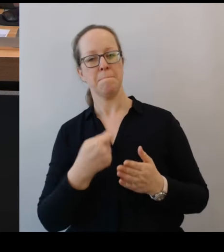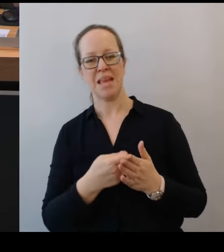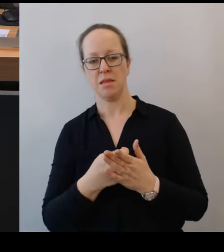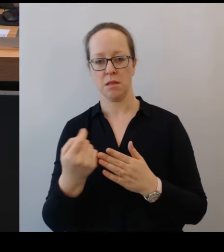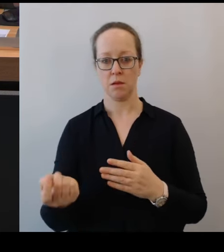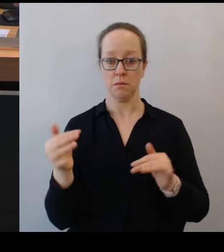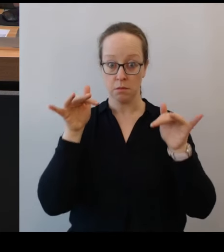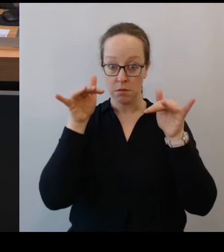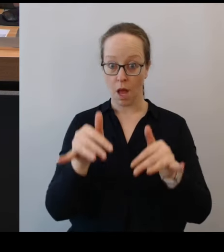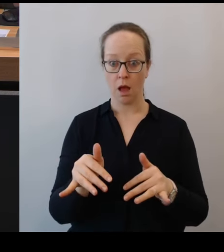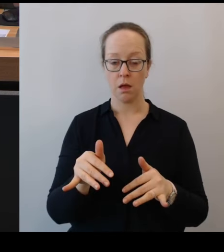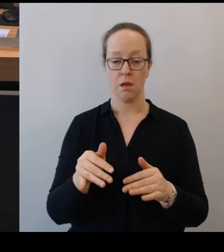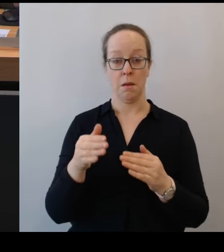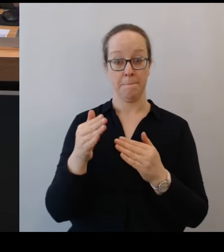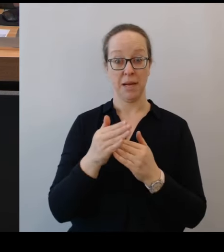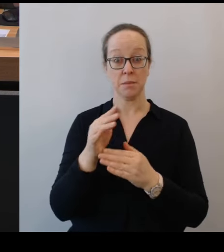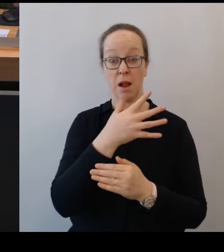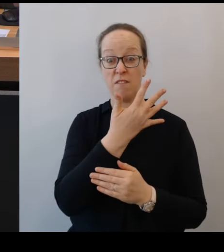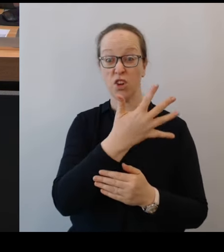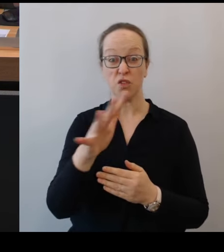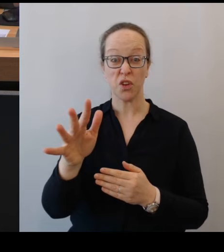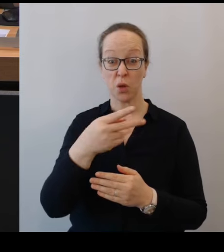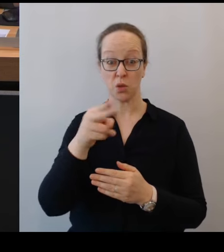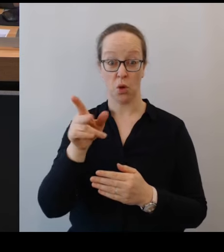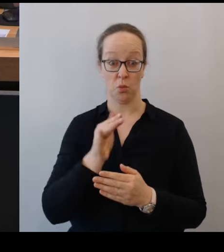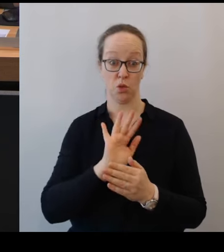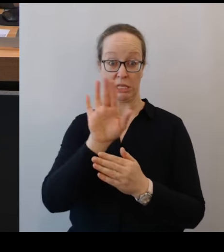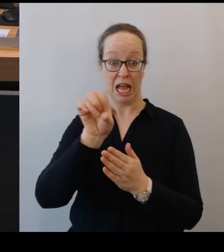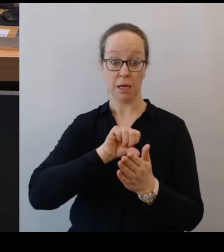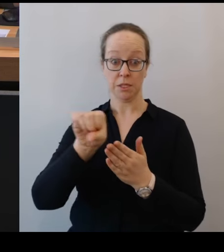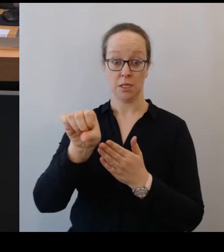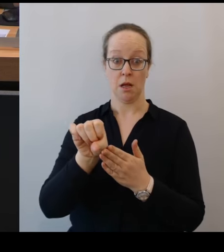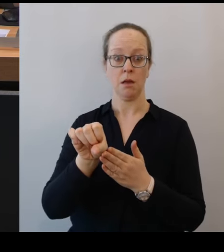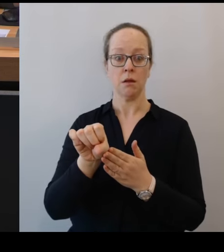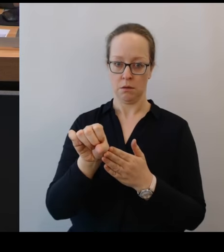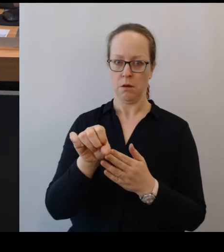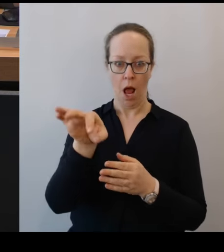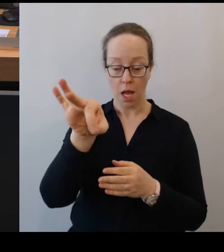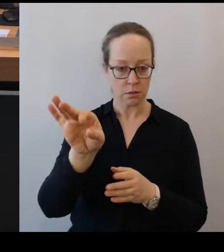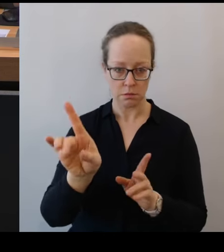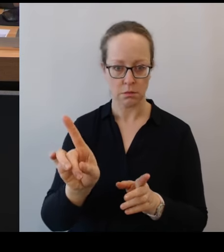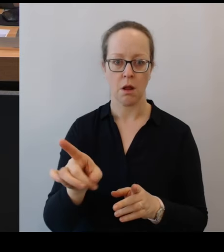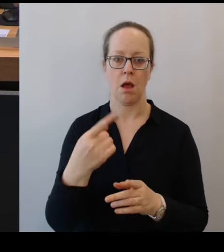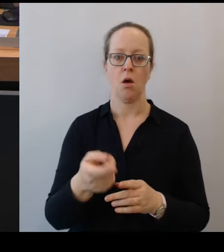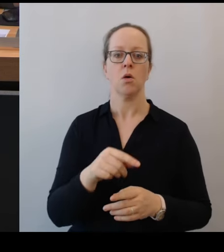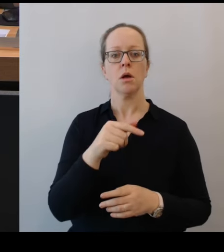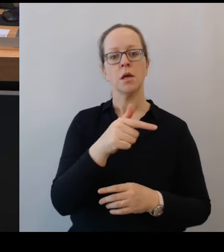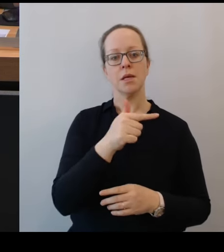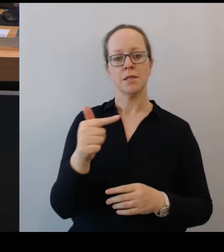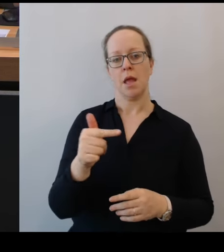in Tempelhof, Tegel oder Lichtenrade. Berlin ist im Heizkostenschock, doch dieser Senat hat zu diesem Thema bisher wirklich noch